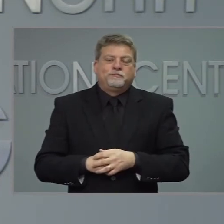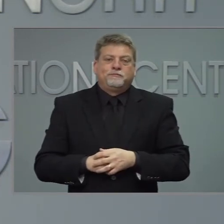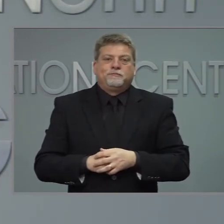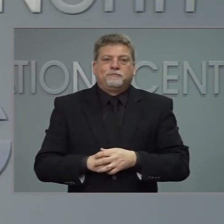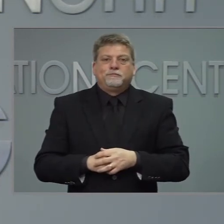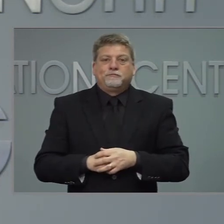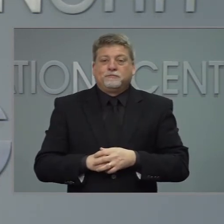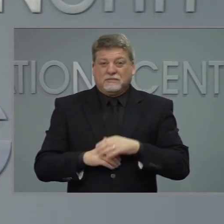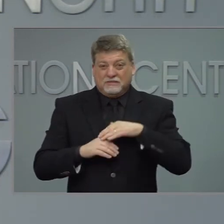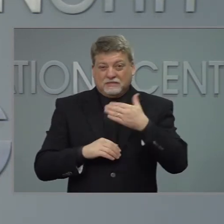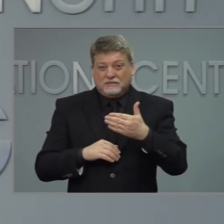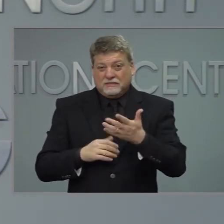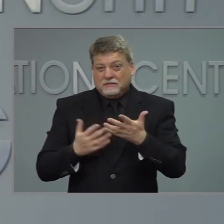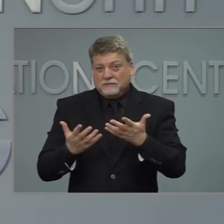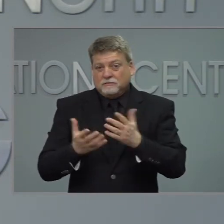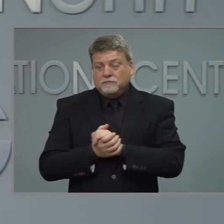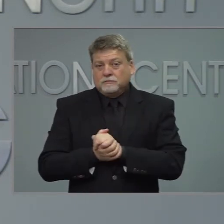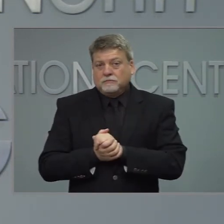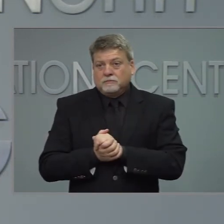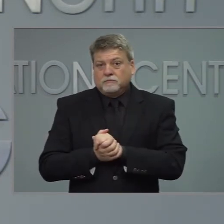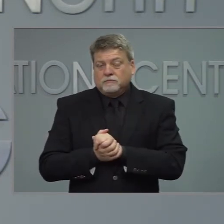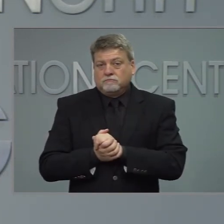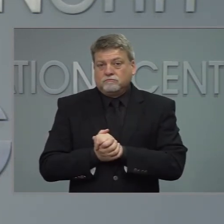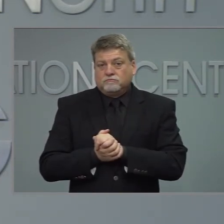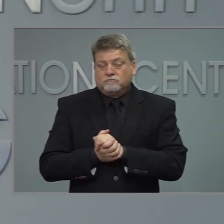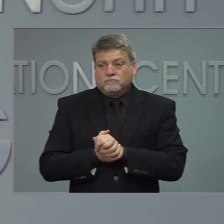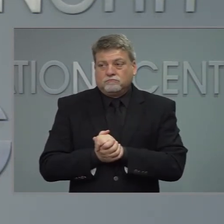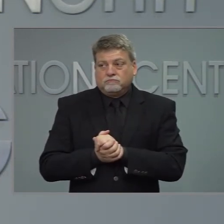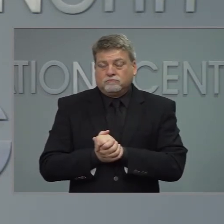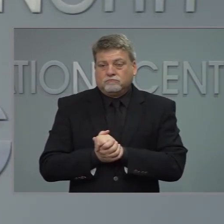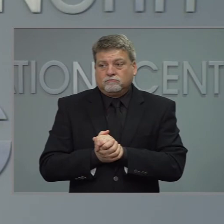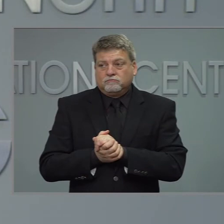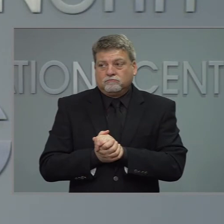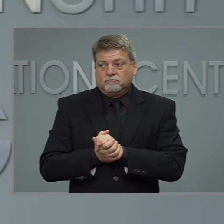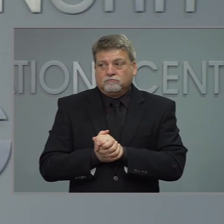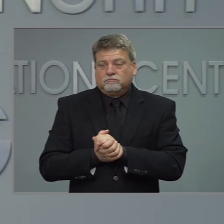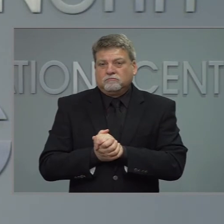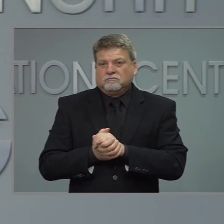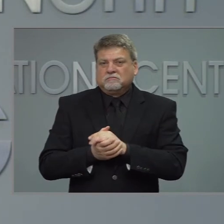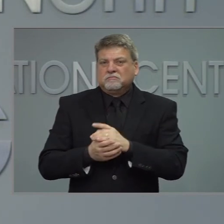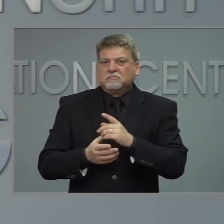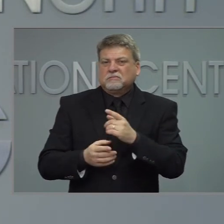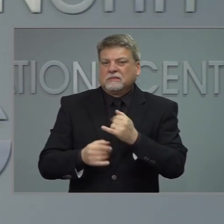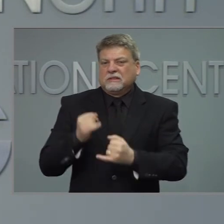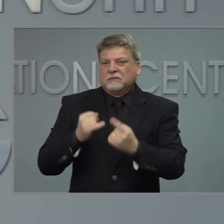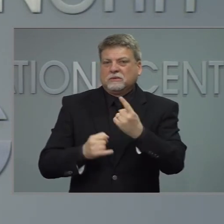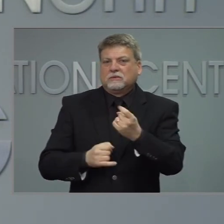Y la haremos es la mayor media posible más hace la siguiente pregunta.